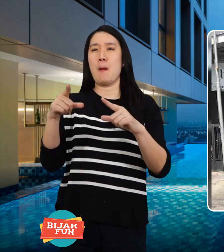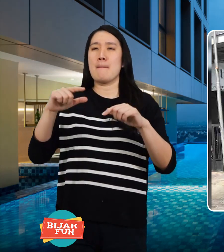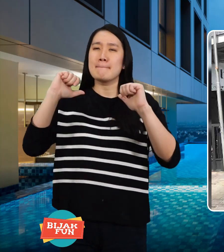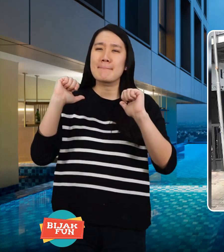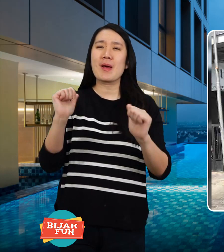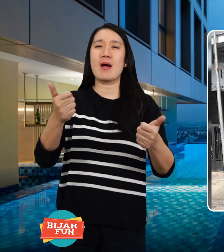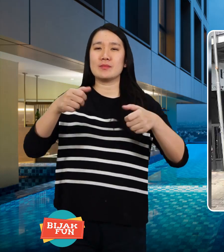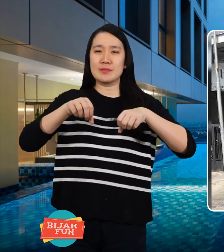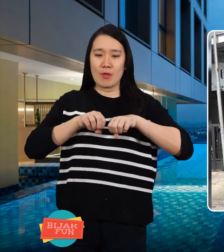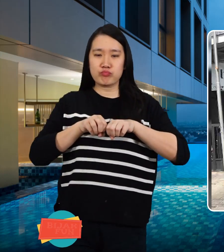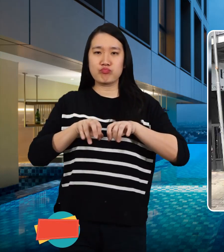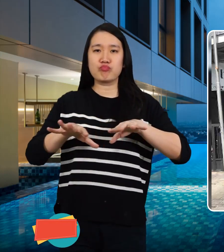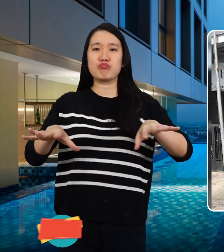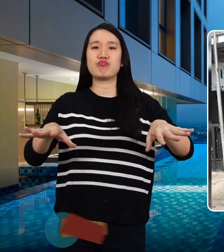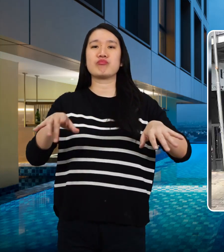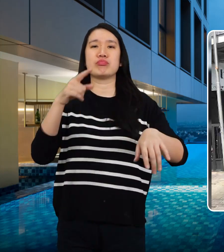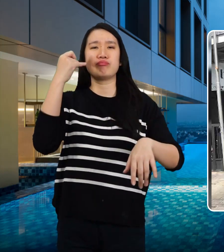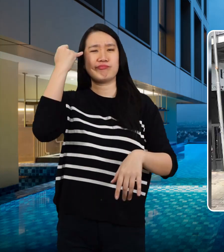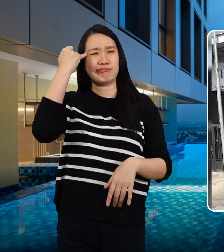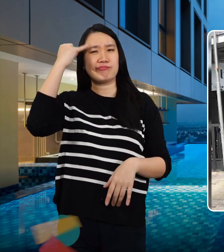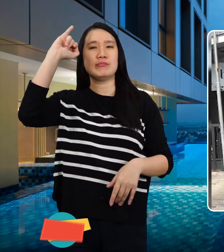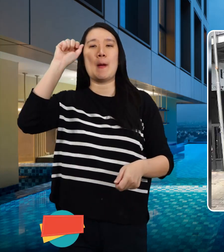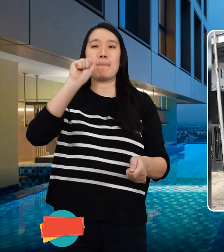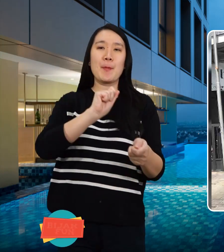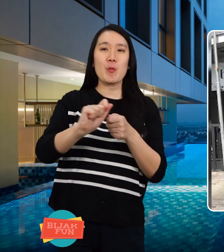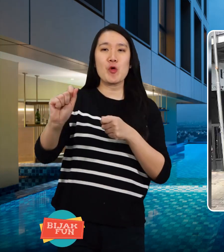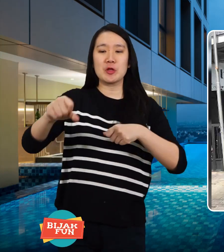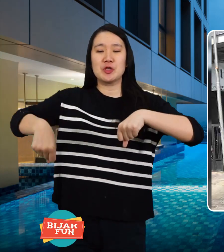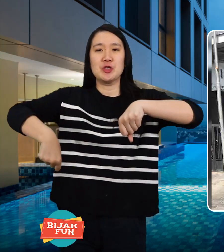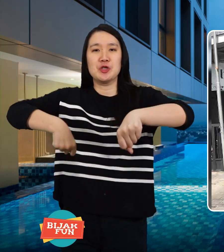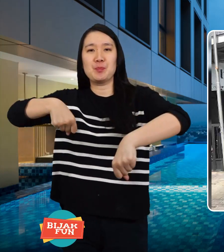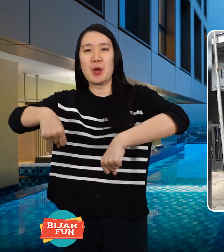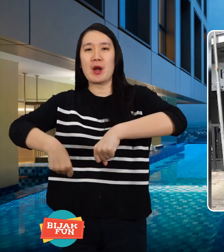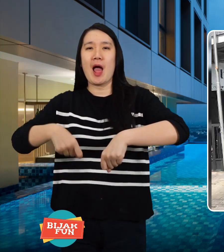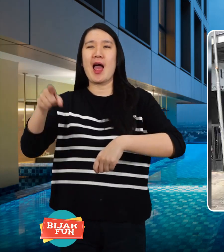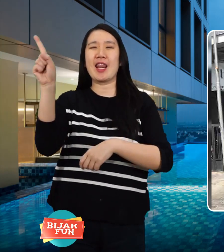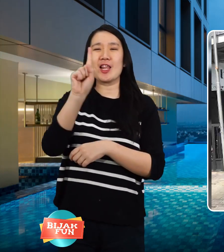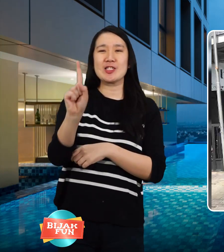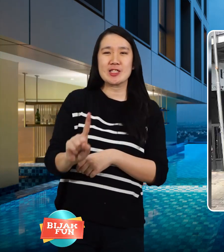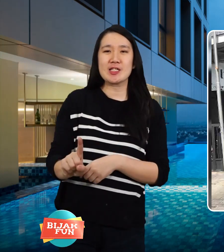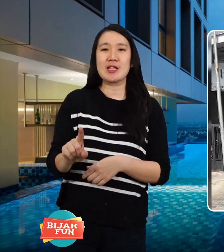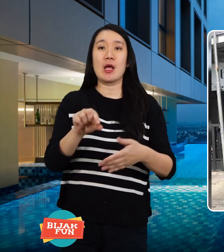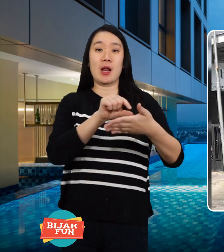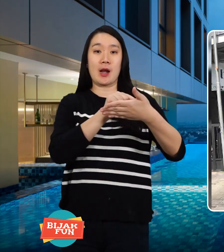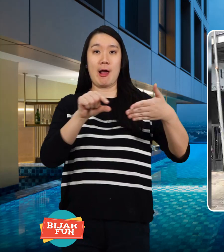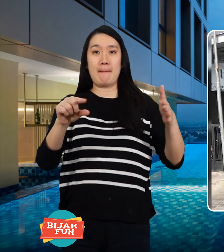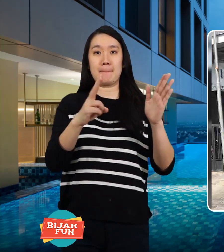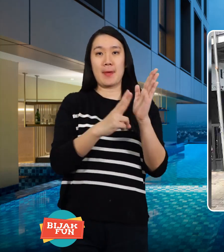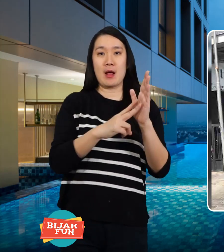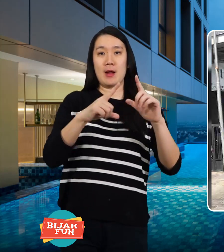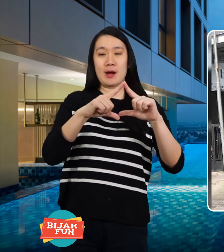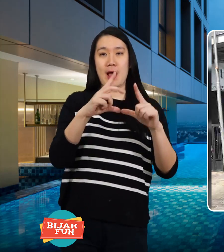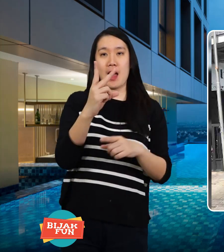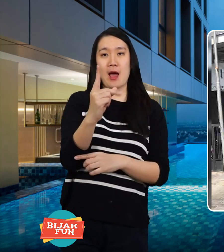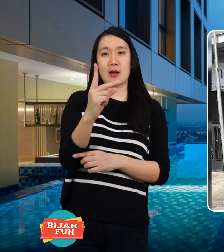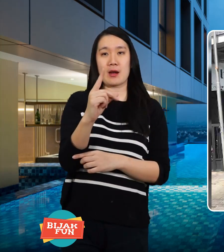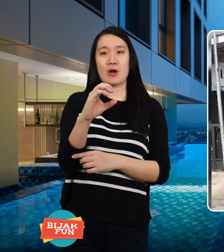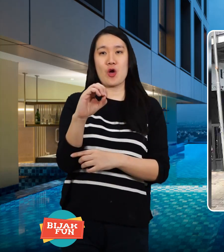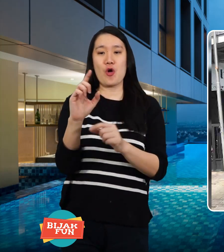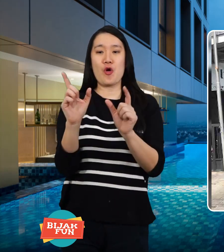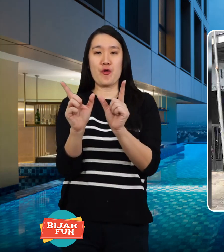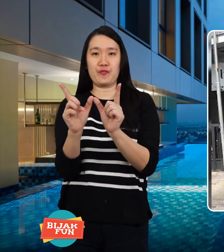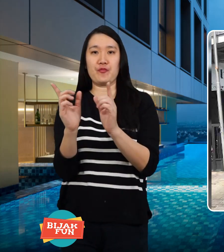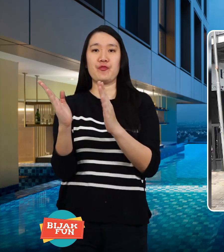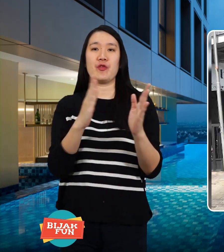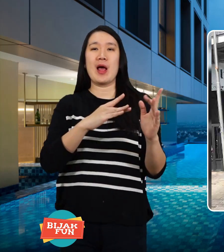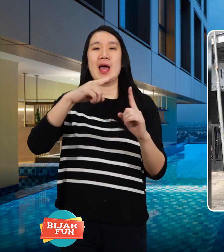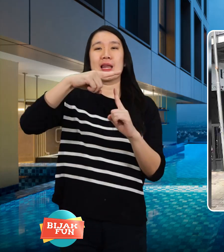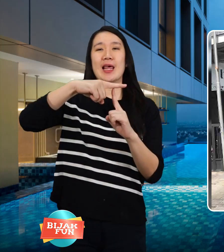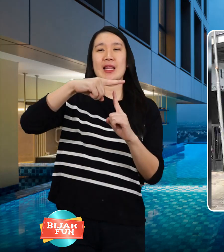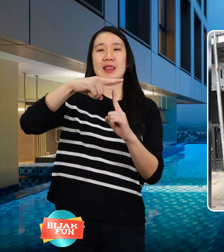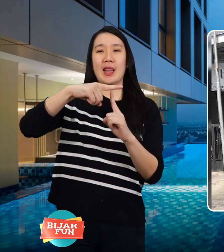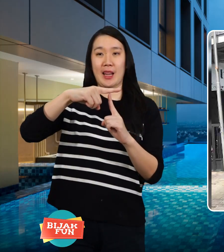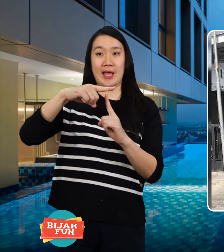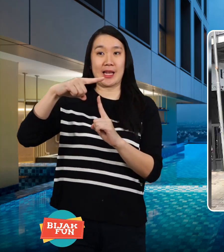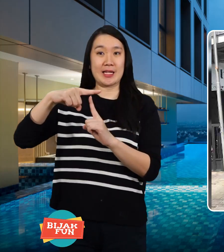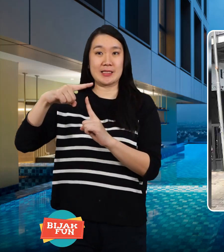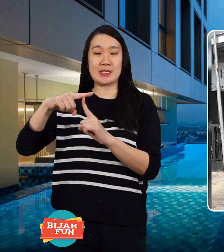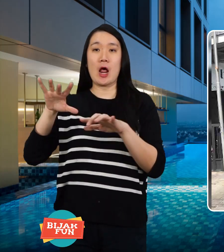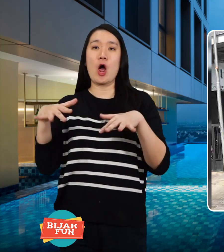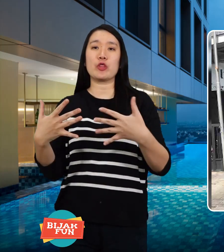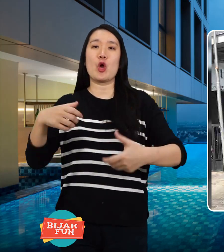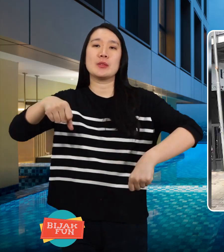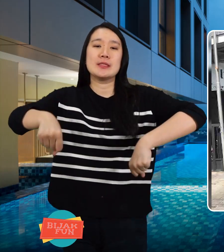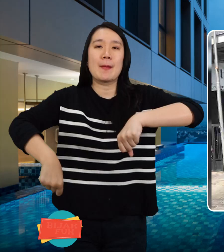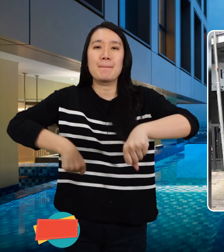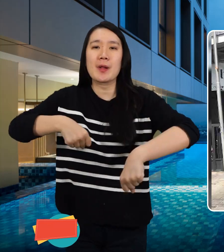berhasil menciptakan ide dan membuat sepeda listrik “Narrow Tilting Tricycle”